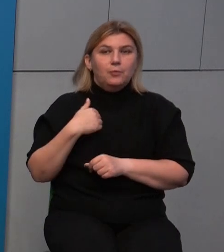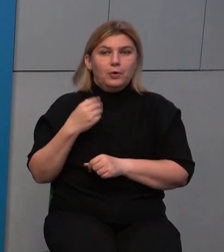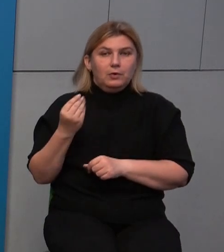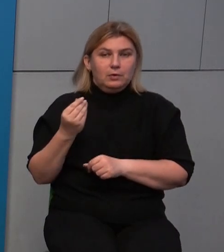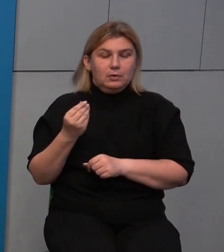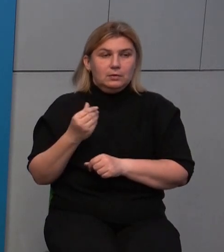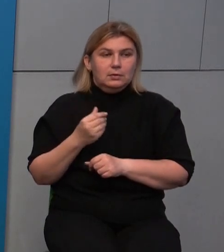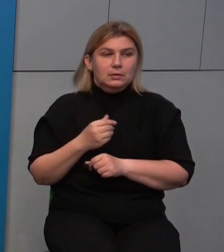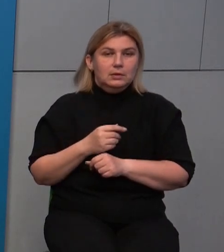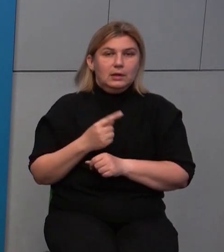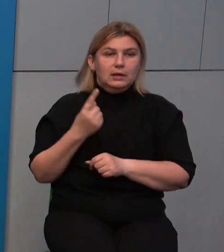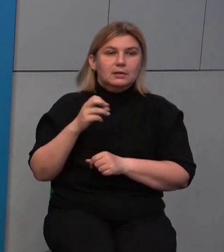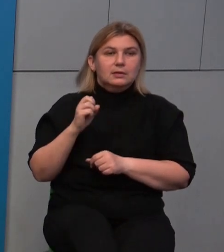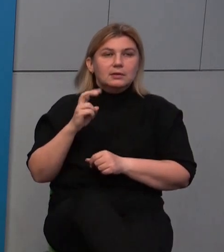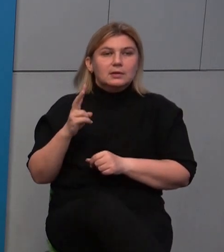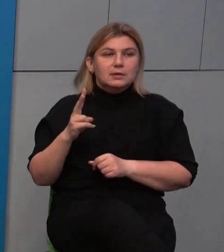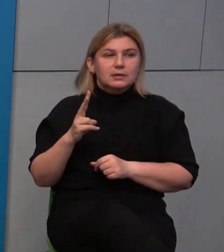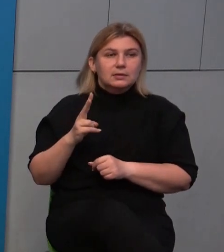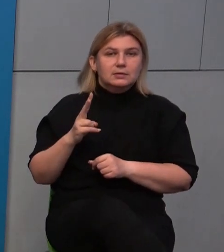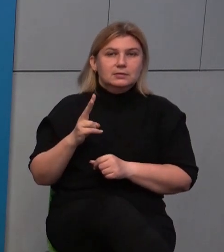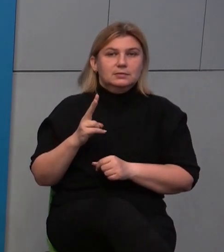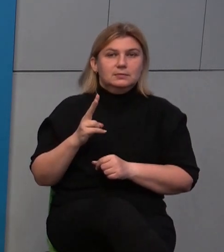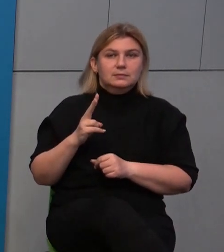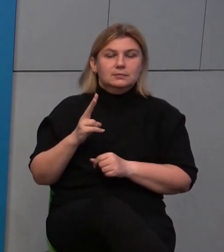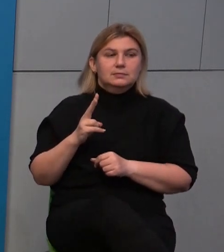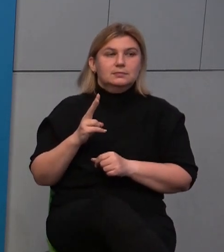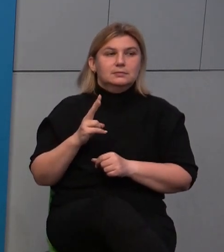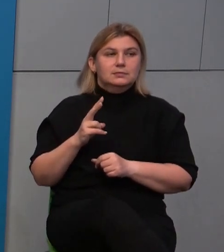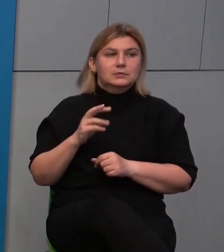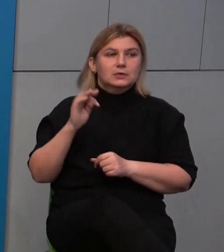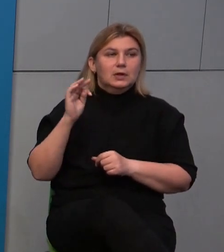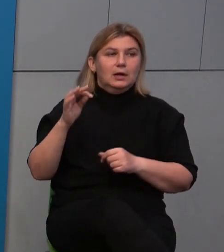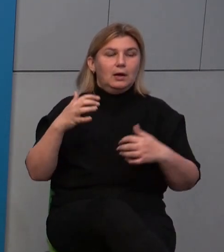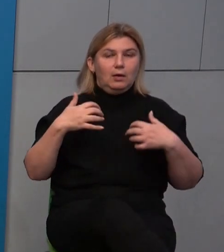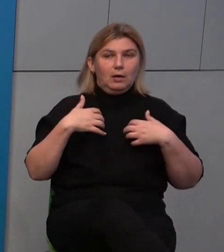Z kolei u Dicka z jego biografii czy tekstów